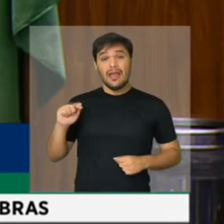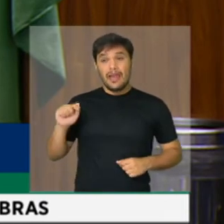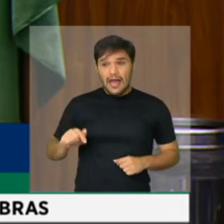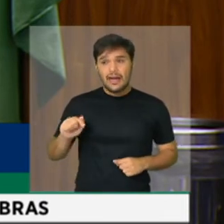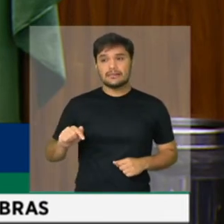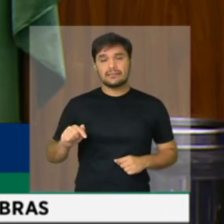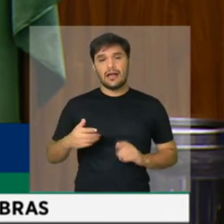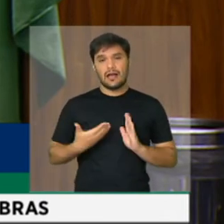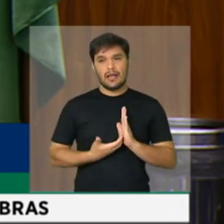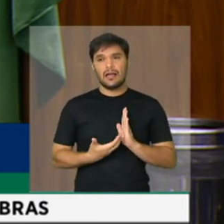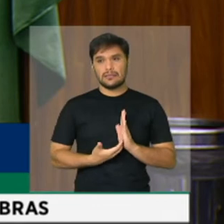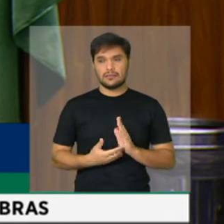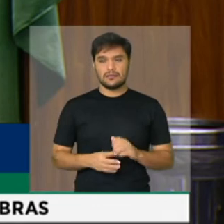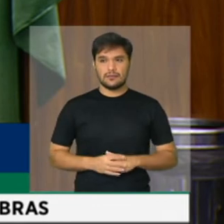BRASILEIRO BRASILEIRO. ESSA CASA PRESIDENTE ME PERMITA